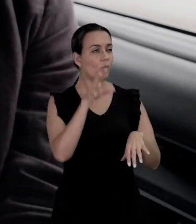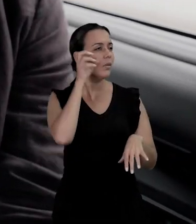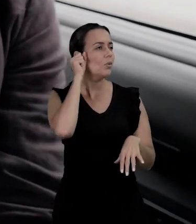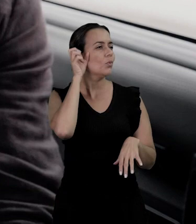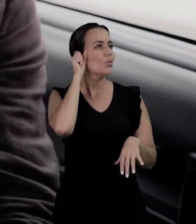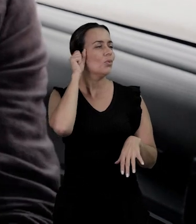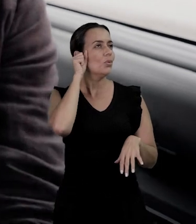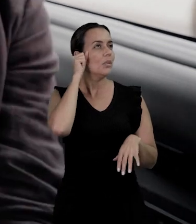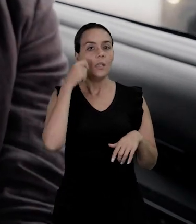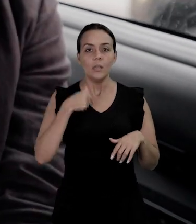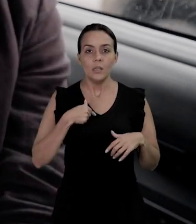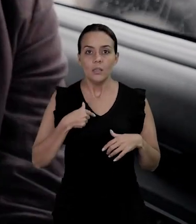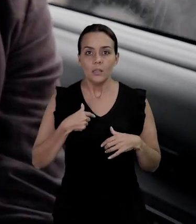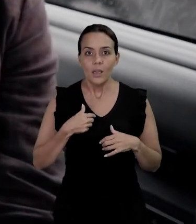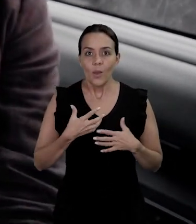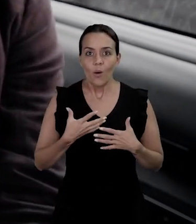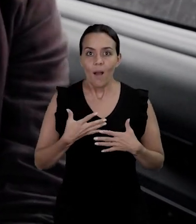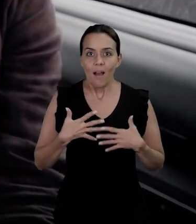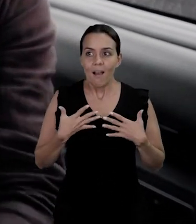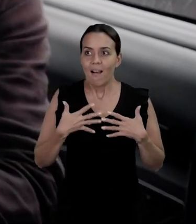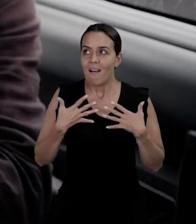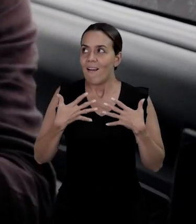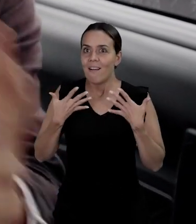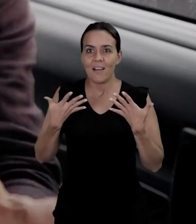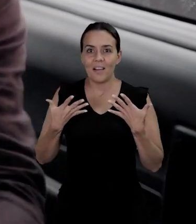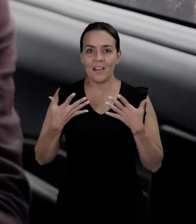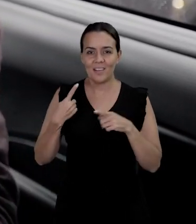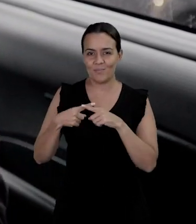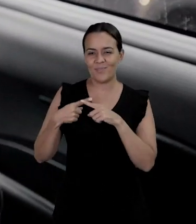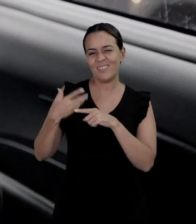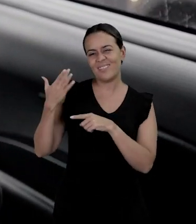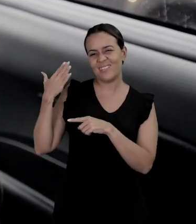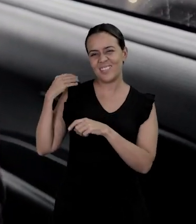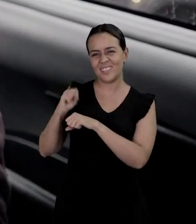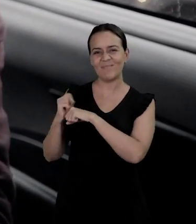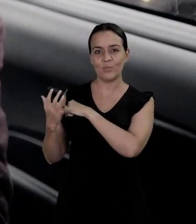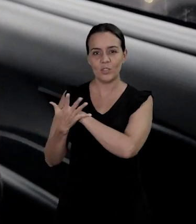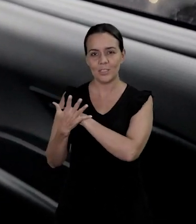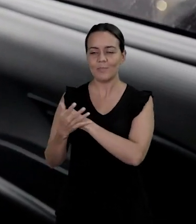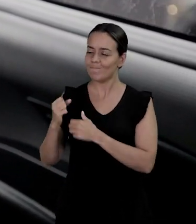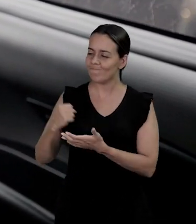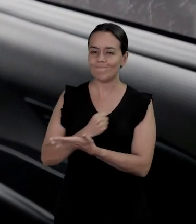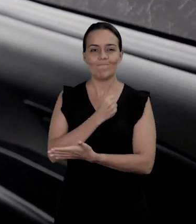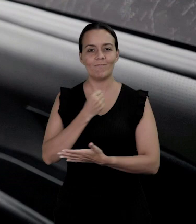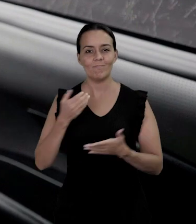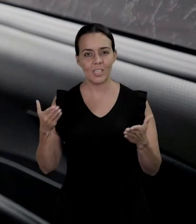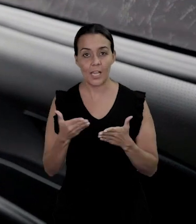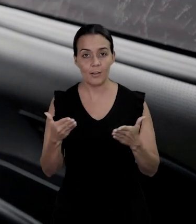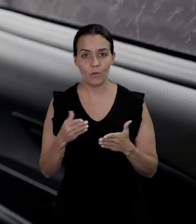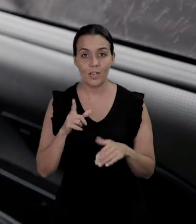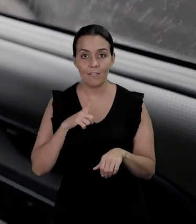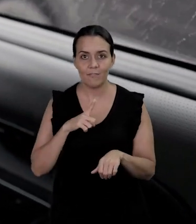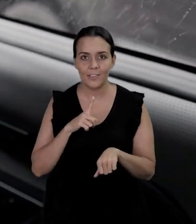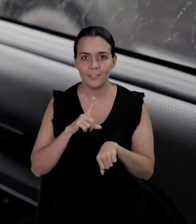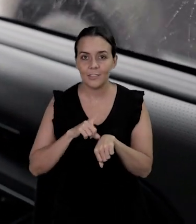e me veio um otimismo muito grande, dentro daquela distopia da pandemia, de falar: Cacete, agora vai existir um momento